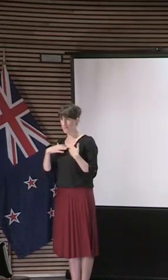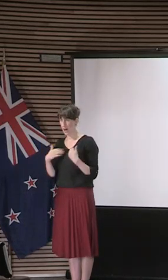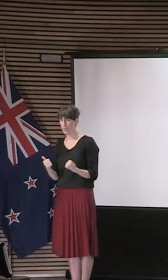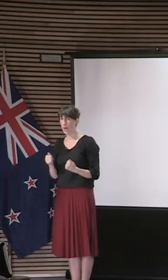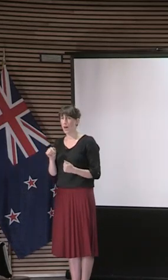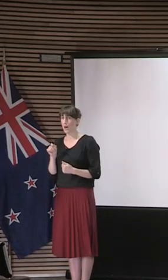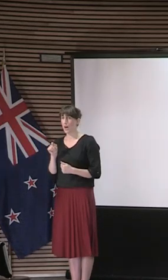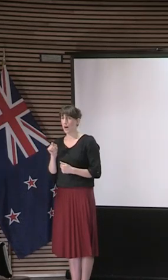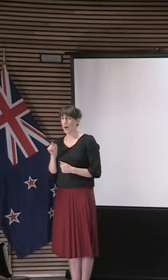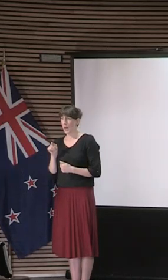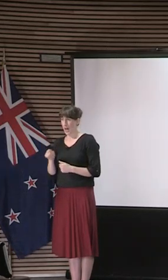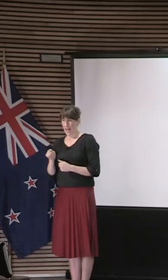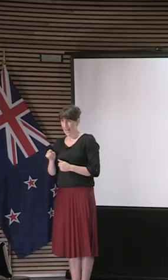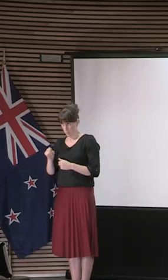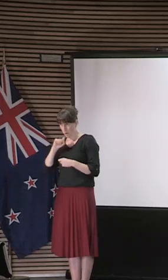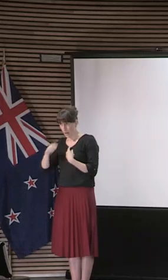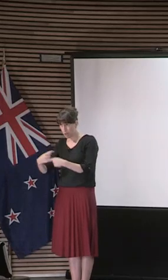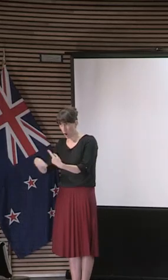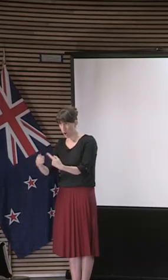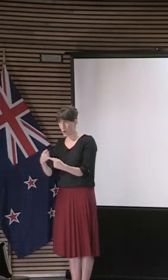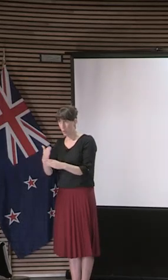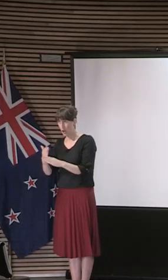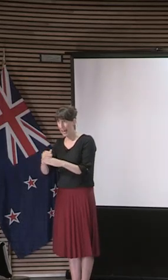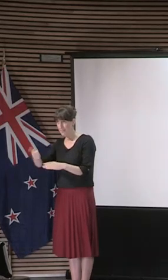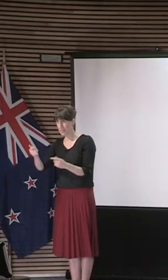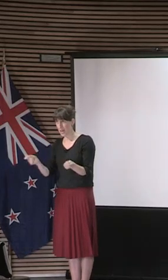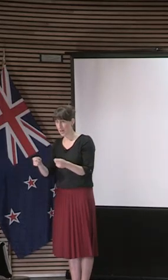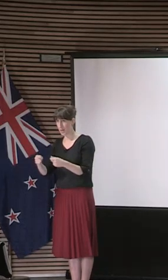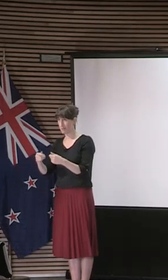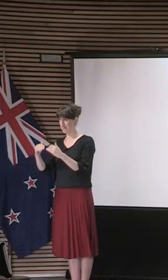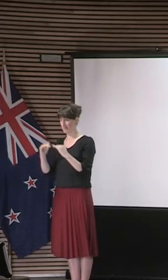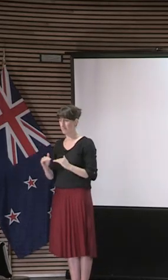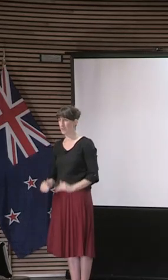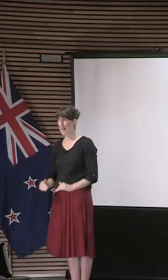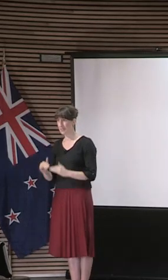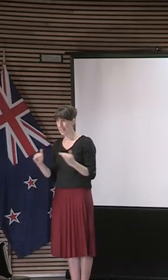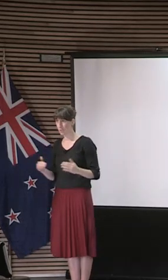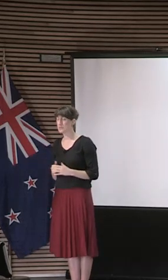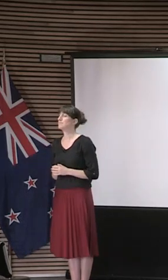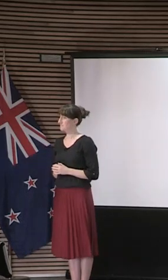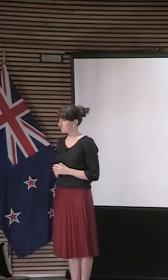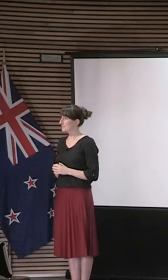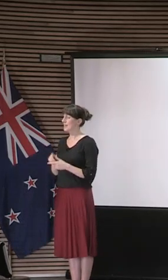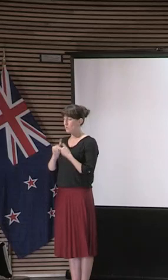whakaaro ki a David Clark e haere whakamua nei? Kei te pai